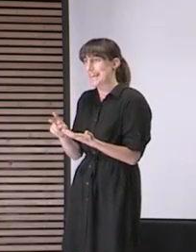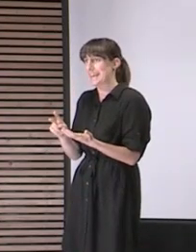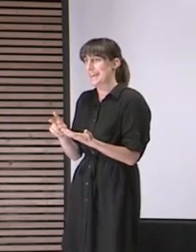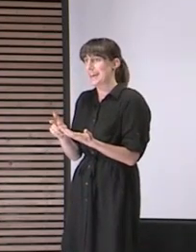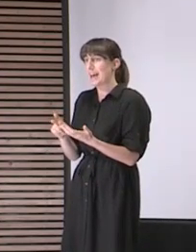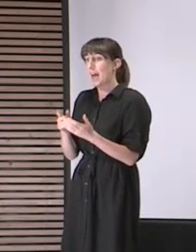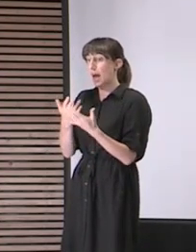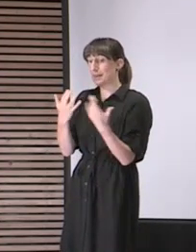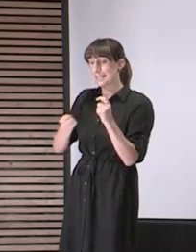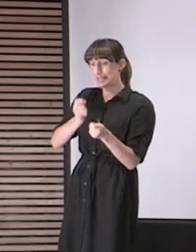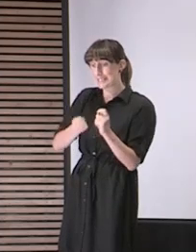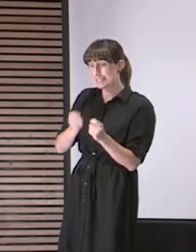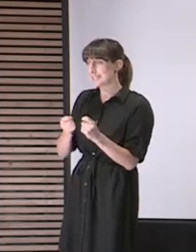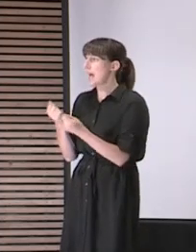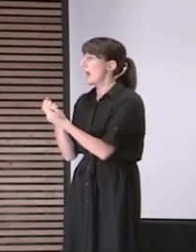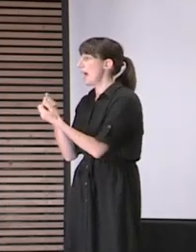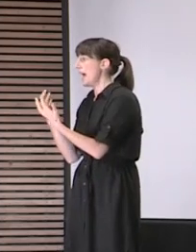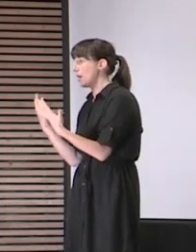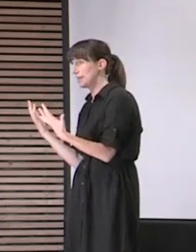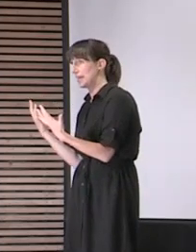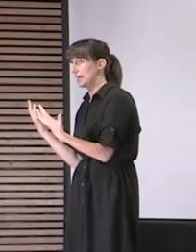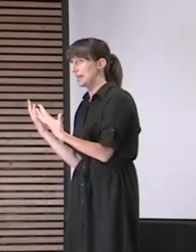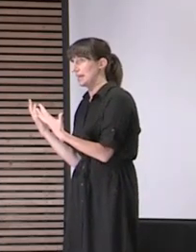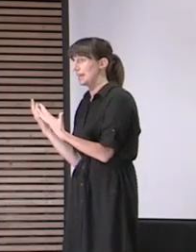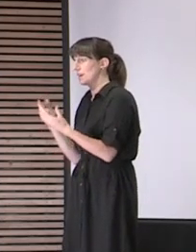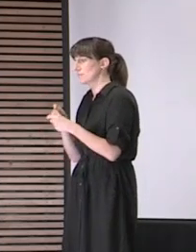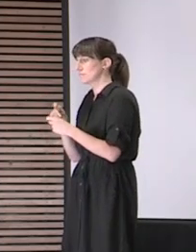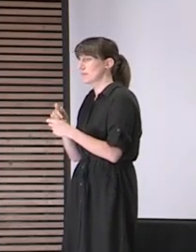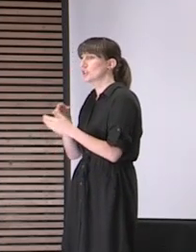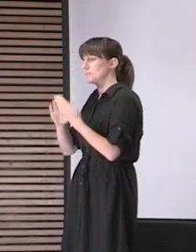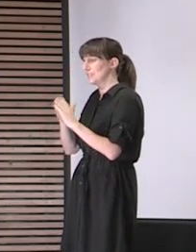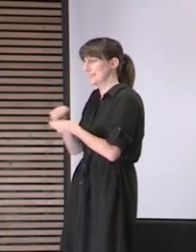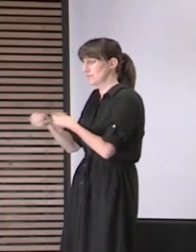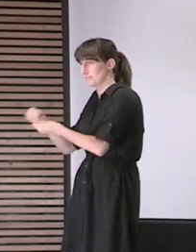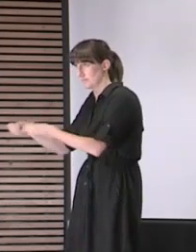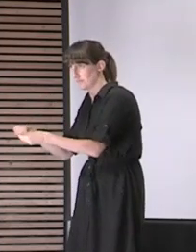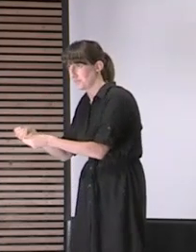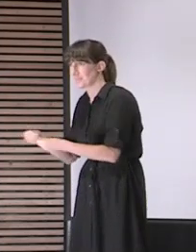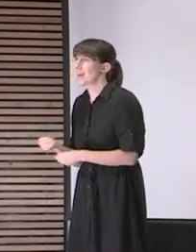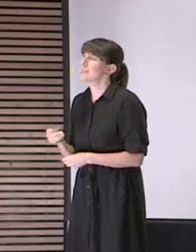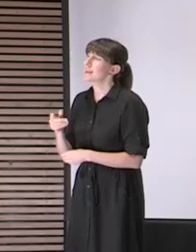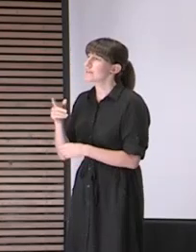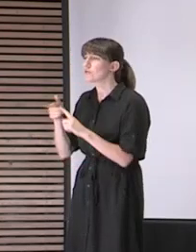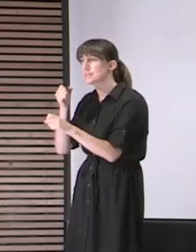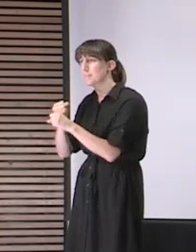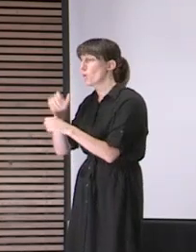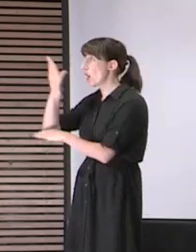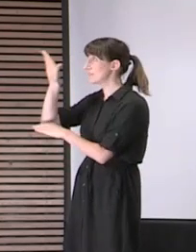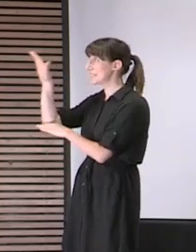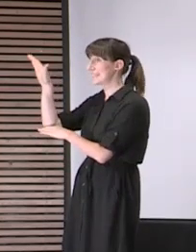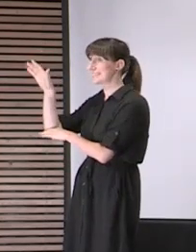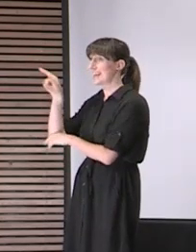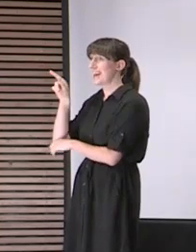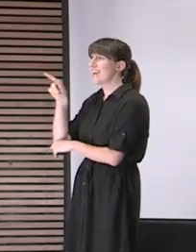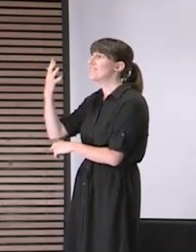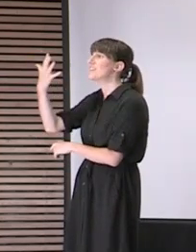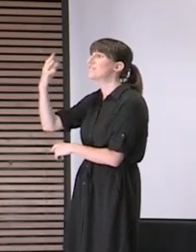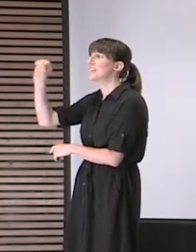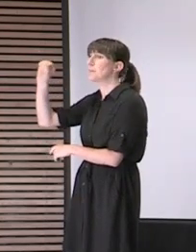.. Pruebas rápidas que han